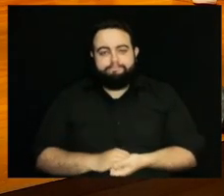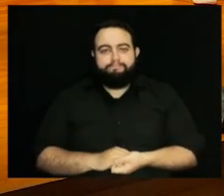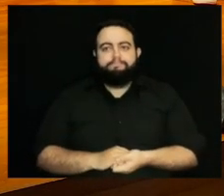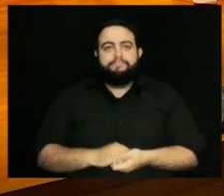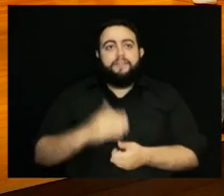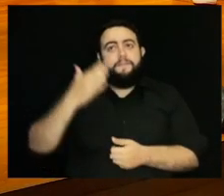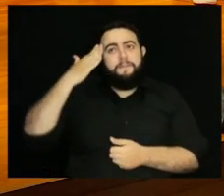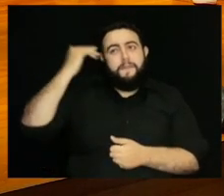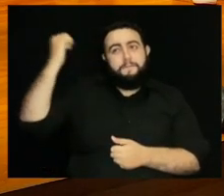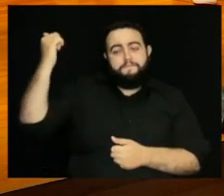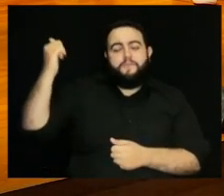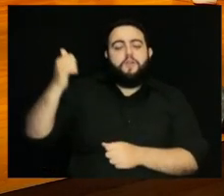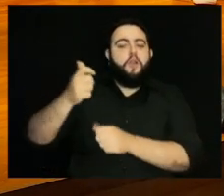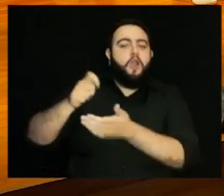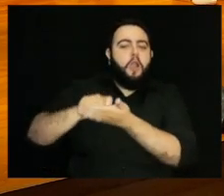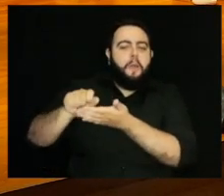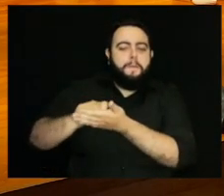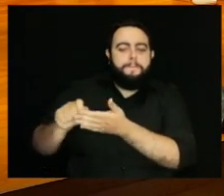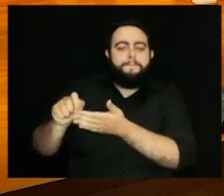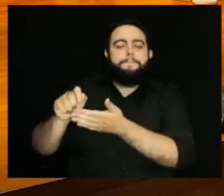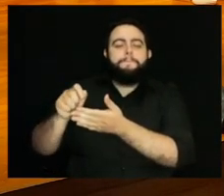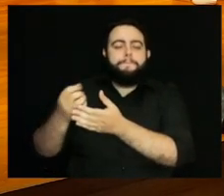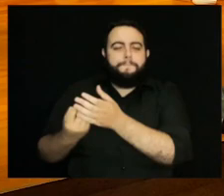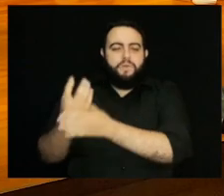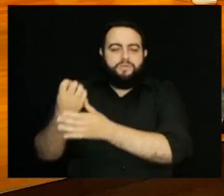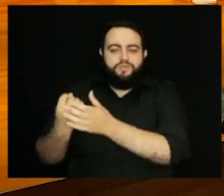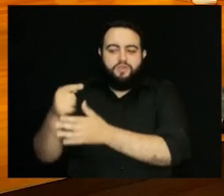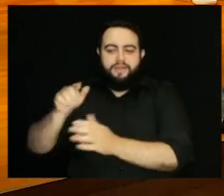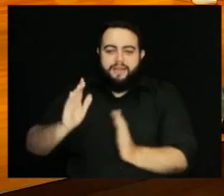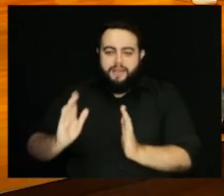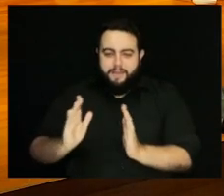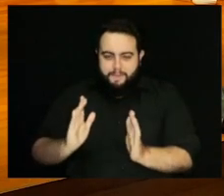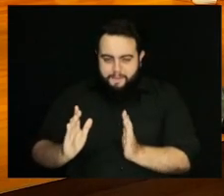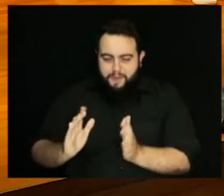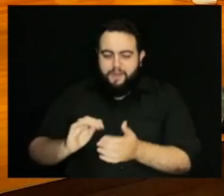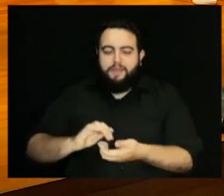Ari Barroso era mineiro mas foi morar no Rio, o o Dorival Caim era baiano mas foi morar no Rio,